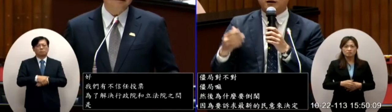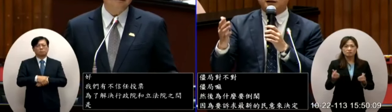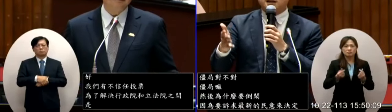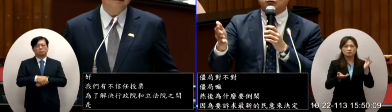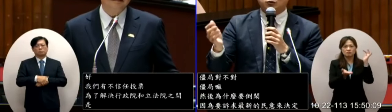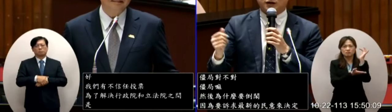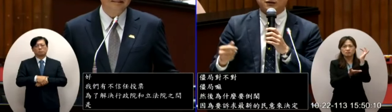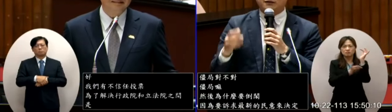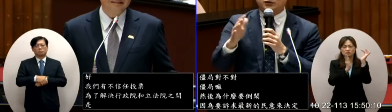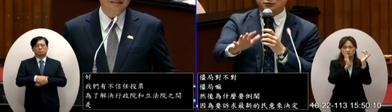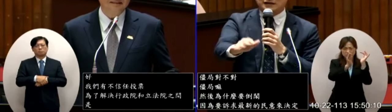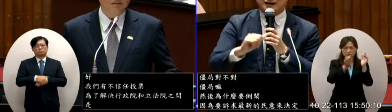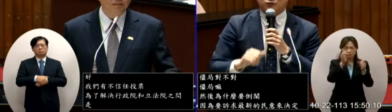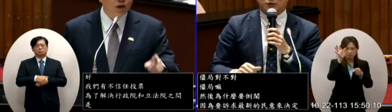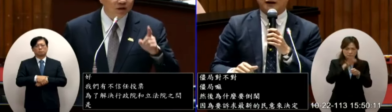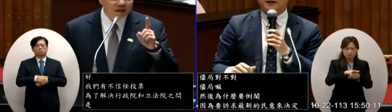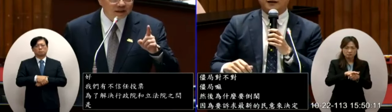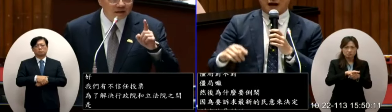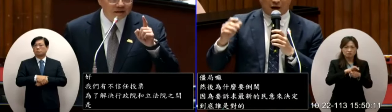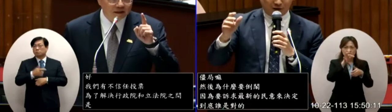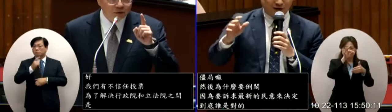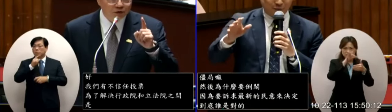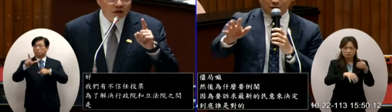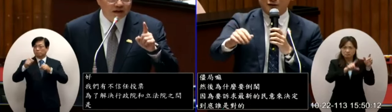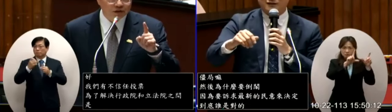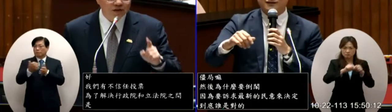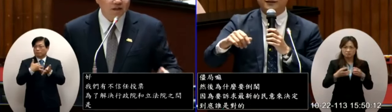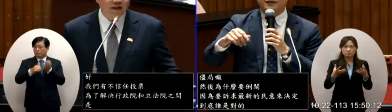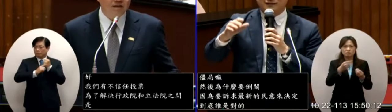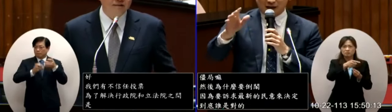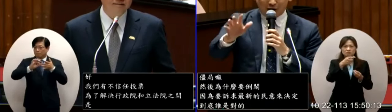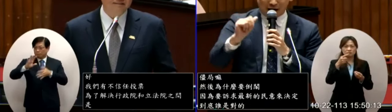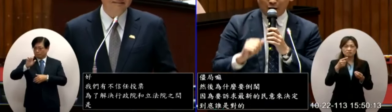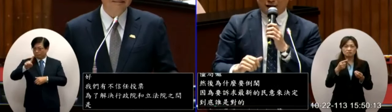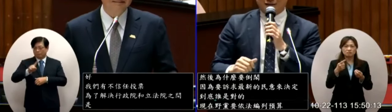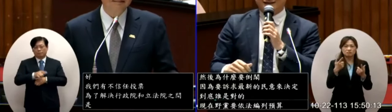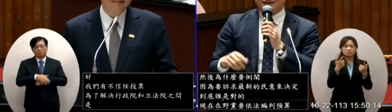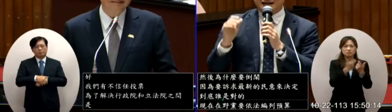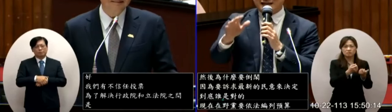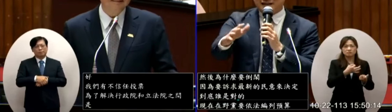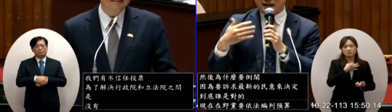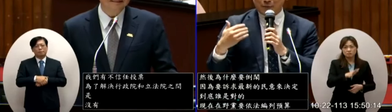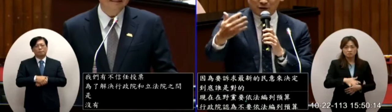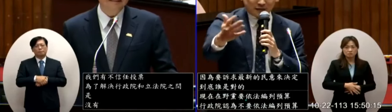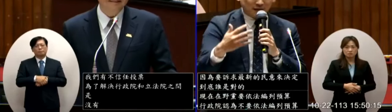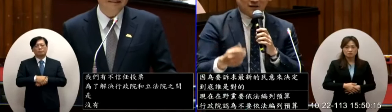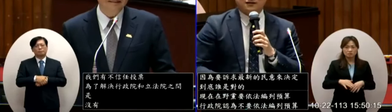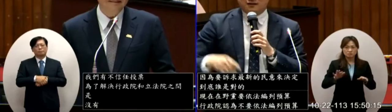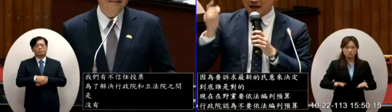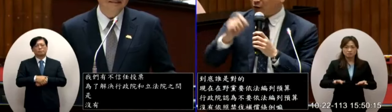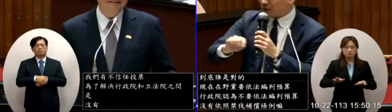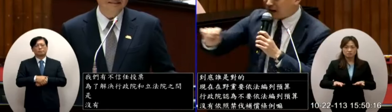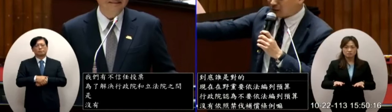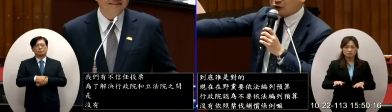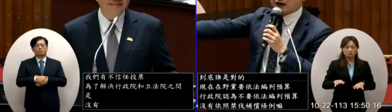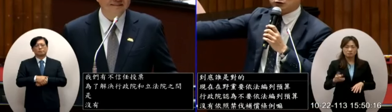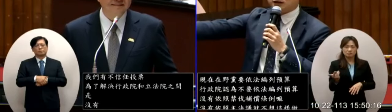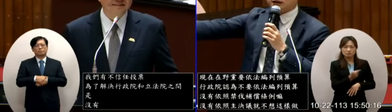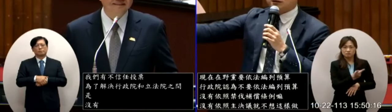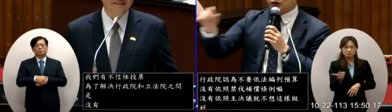沒有依照主決議嘛 你們就不想這樣做 只有依照預算法91條 然後呢 現在兩邊有爭議 那我們讓民眾來決定